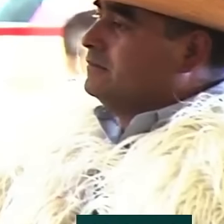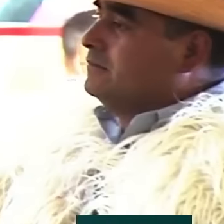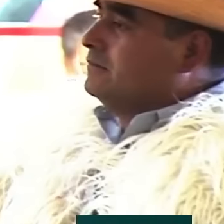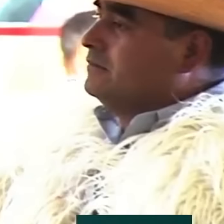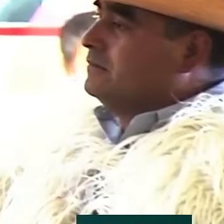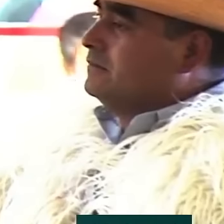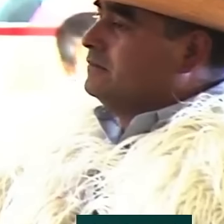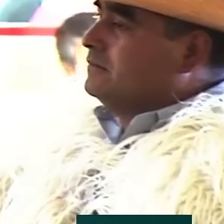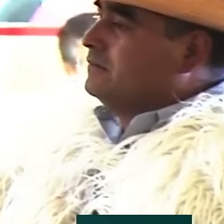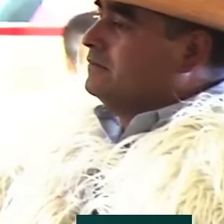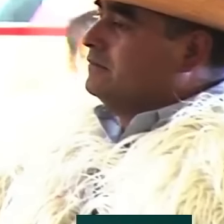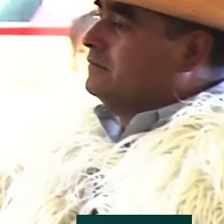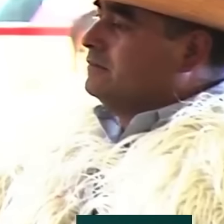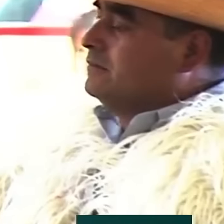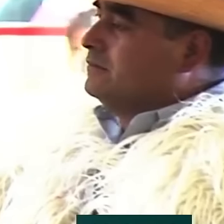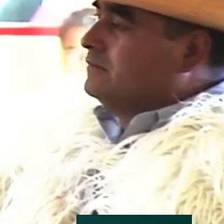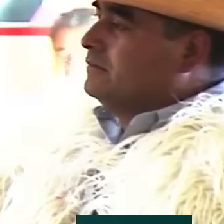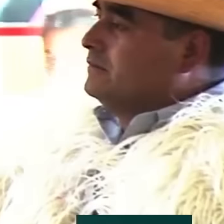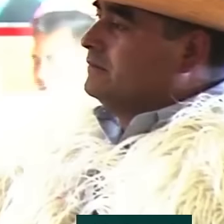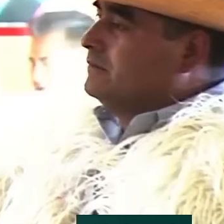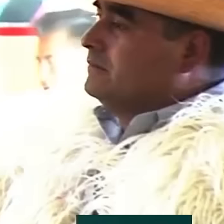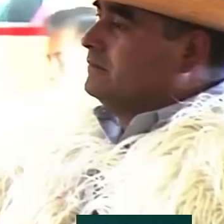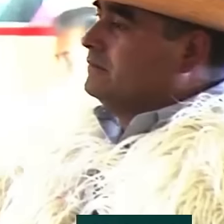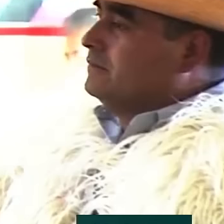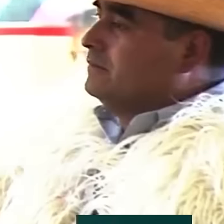pueblo costumbre pluricultural